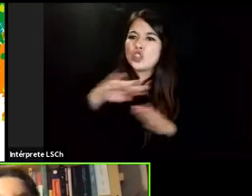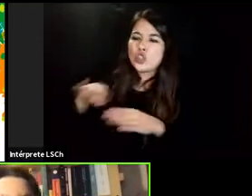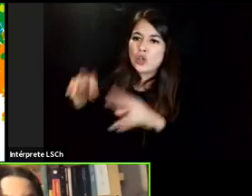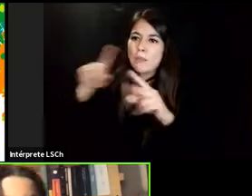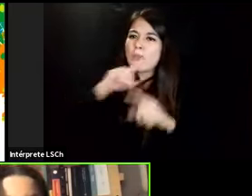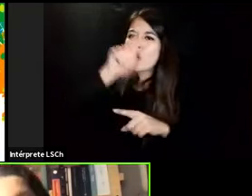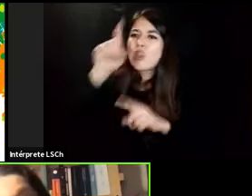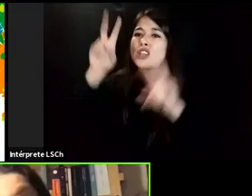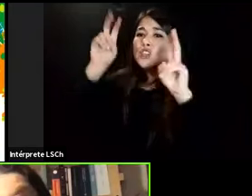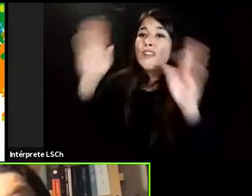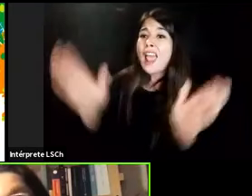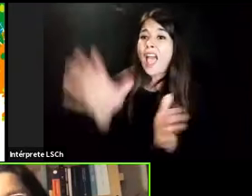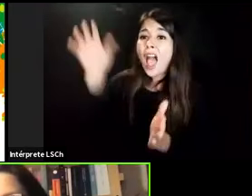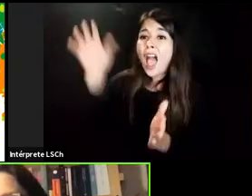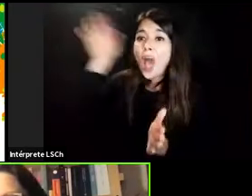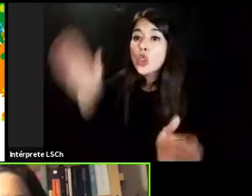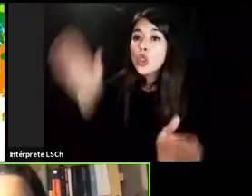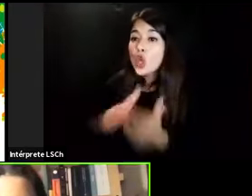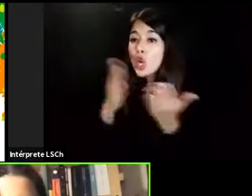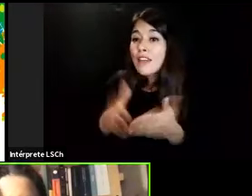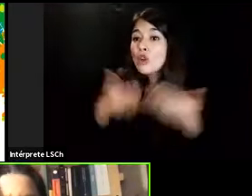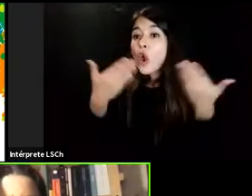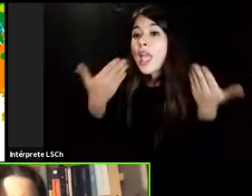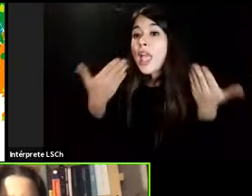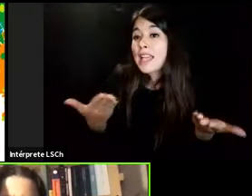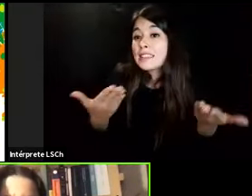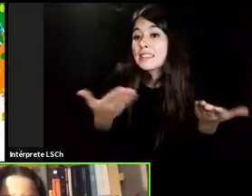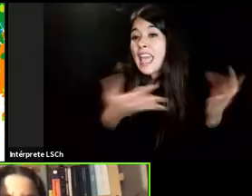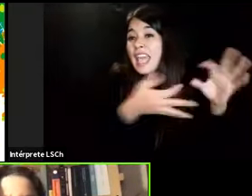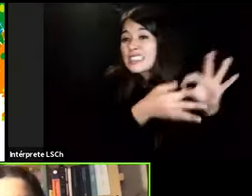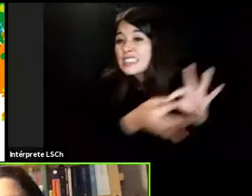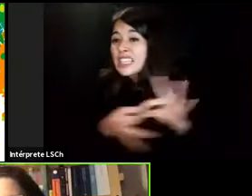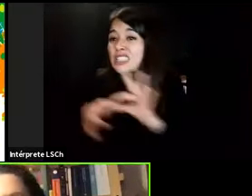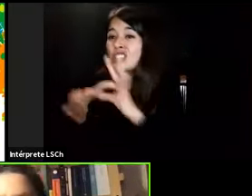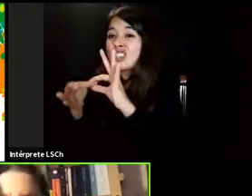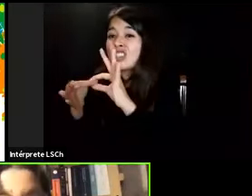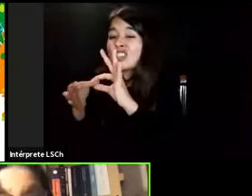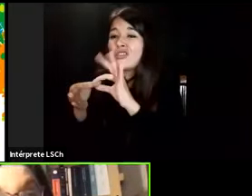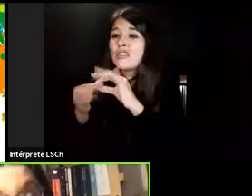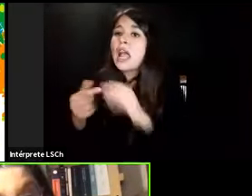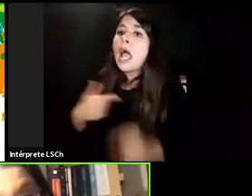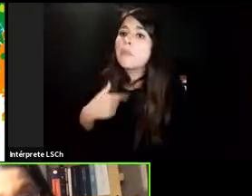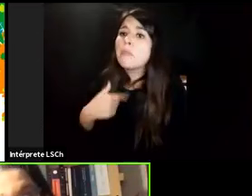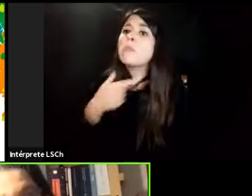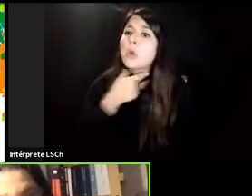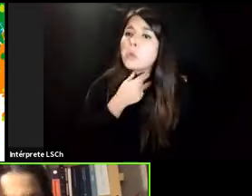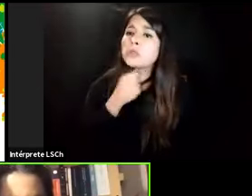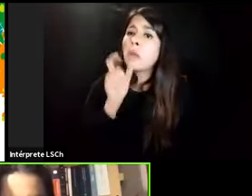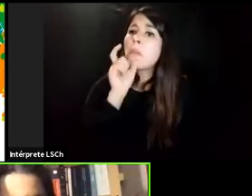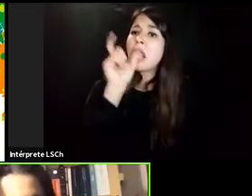a mí me gusta la palabra extensión porque significa que lleva más lejos la experiencia de lectura y eso me